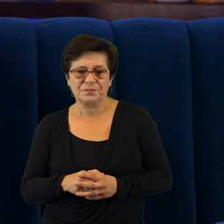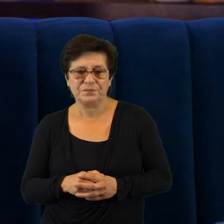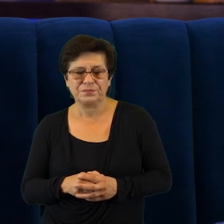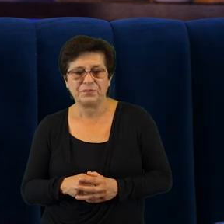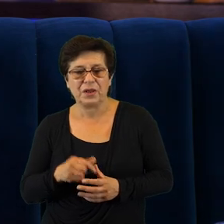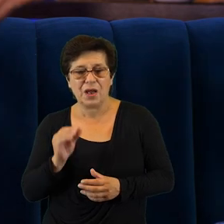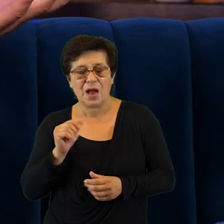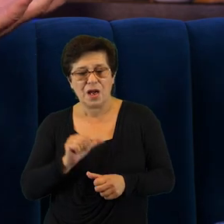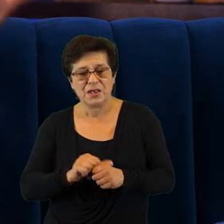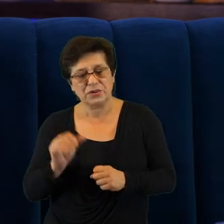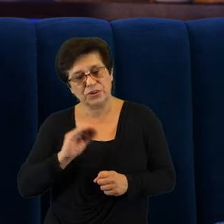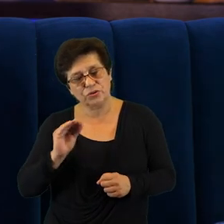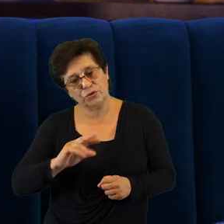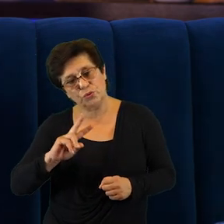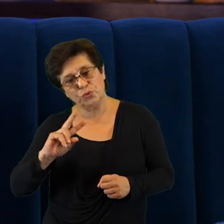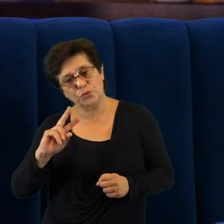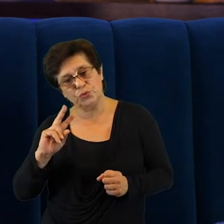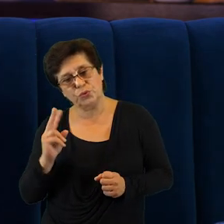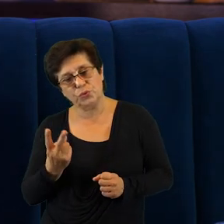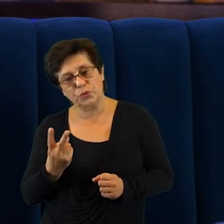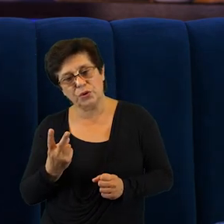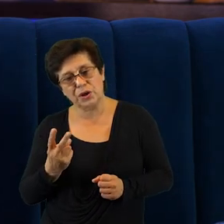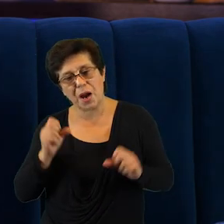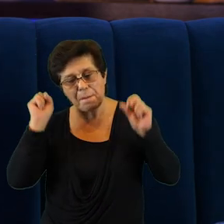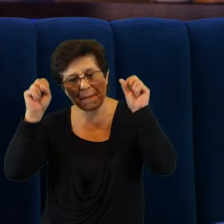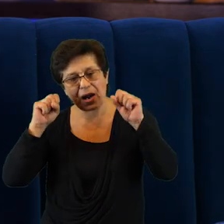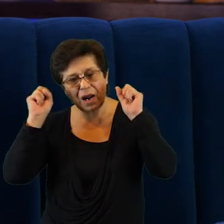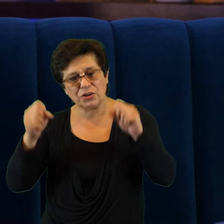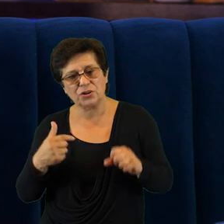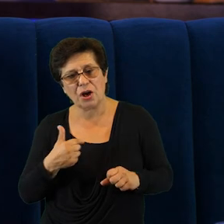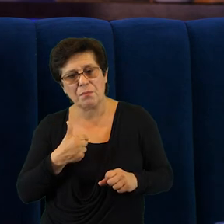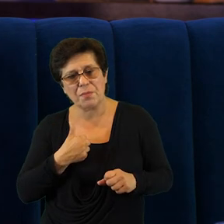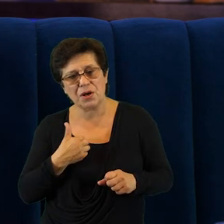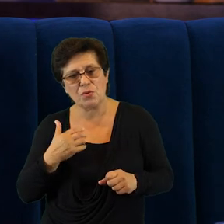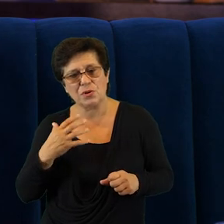Jest jeszcze drugi aspekt. Barańczak był zachwycony pure nonsensem,